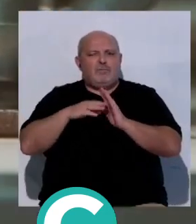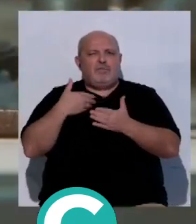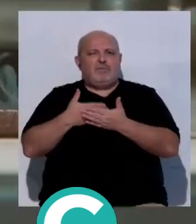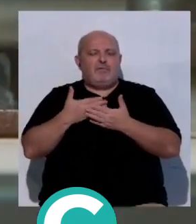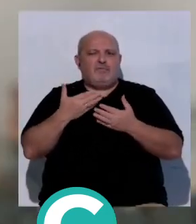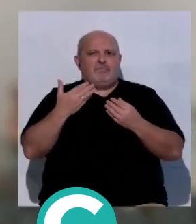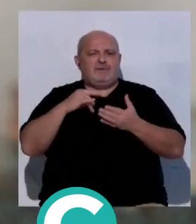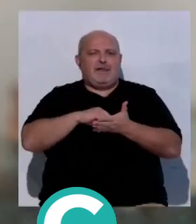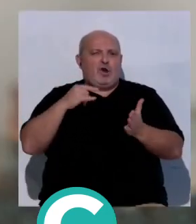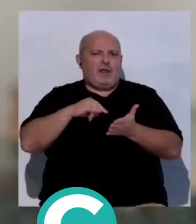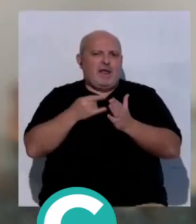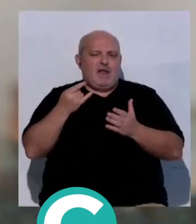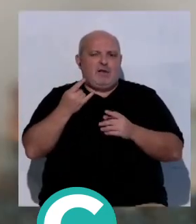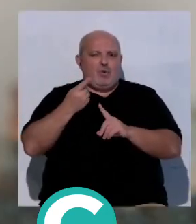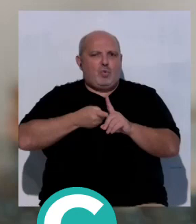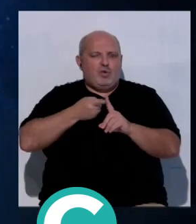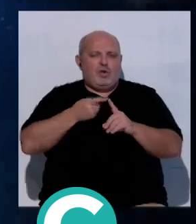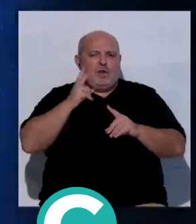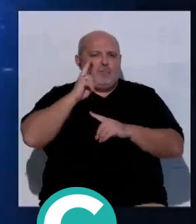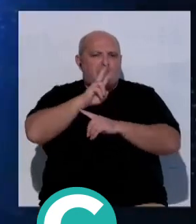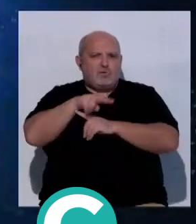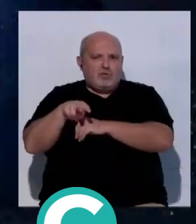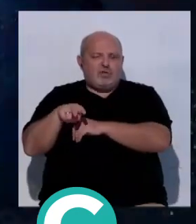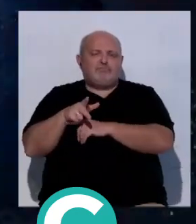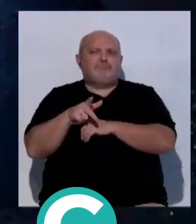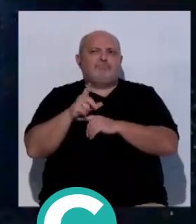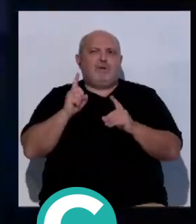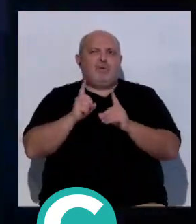vivo de tecnologías y artículos exposiciones y además un encuentro de Embajadores contra